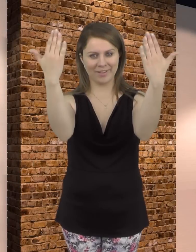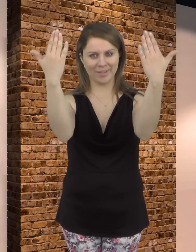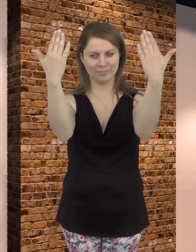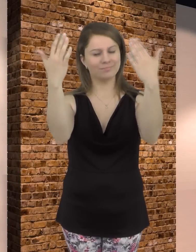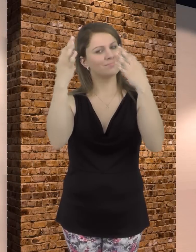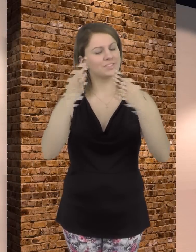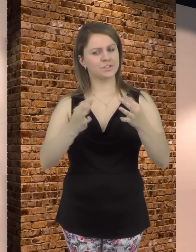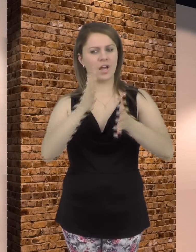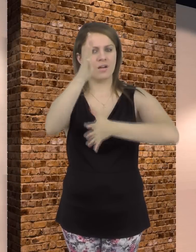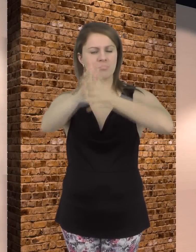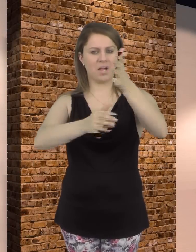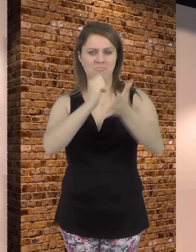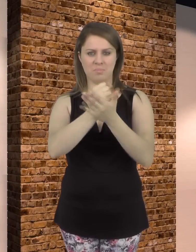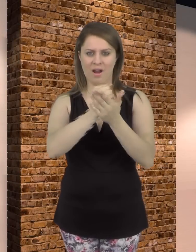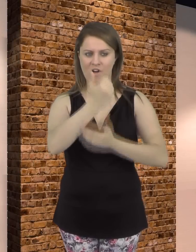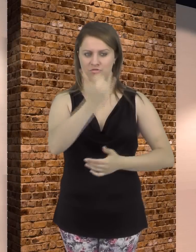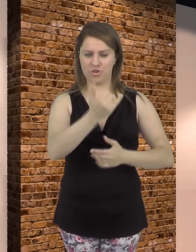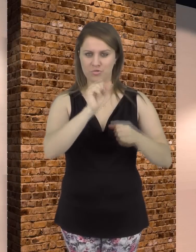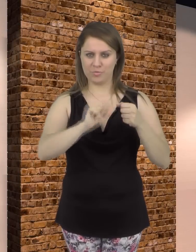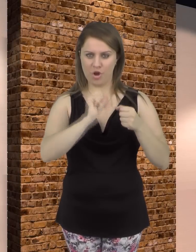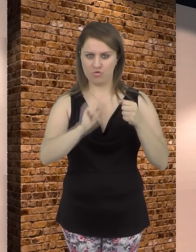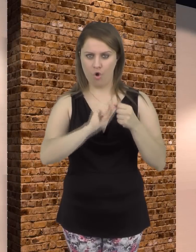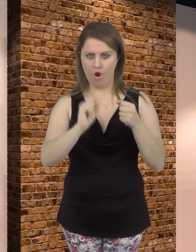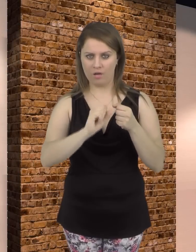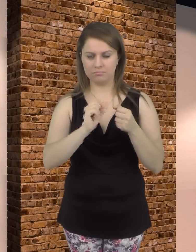Witam, dzisiaj będę migać o obowiązku nauki języka obcego